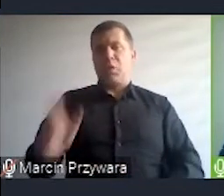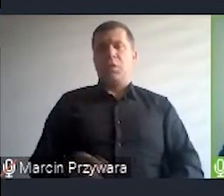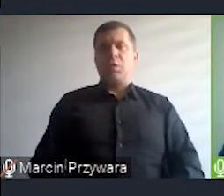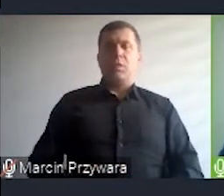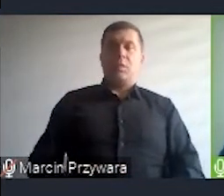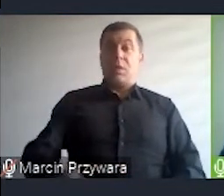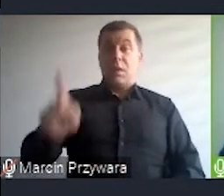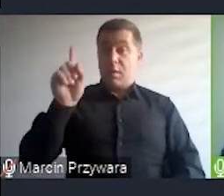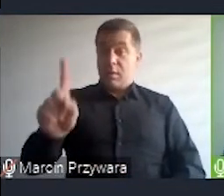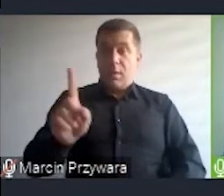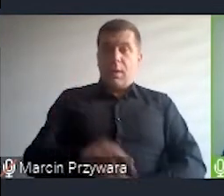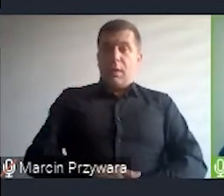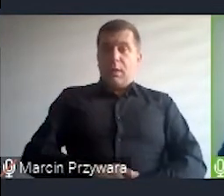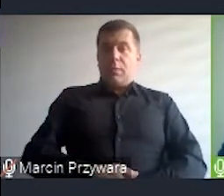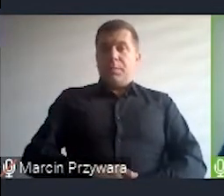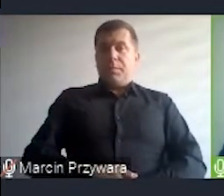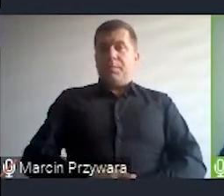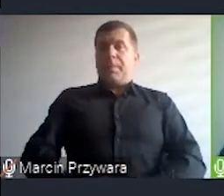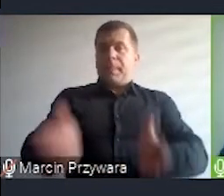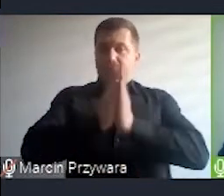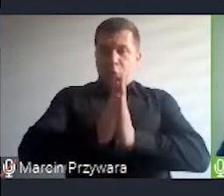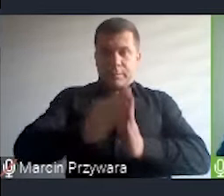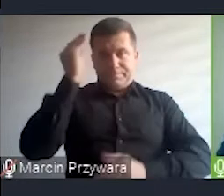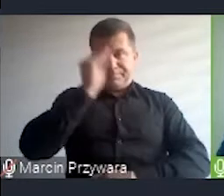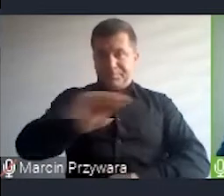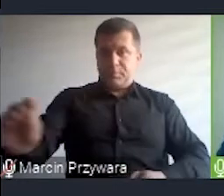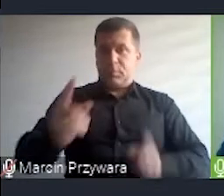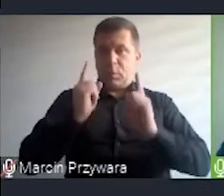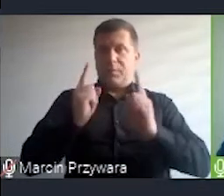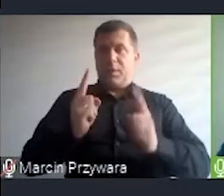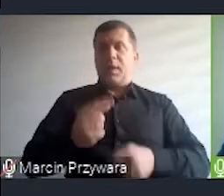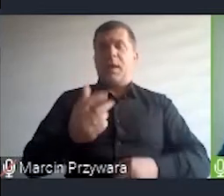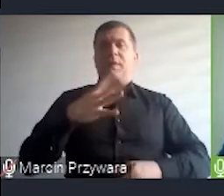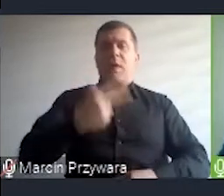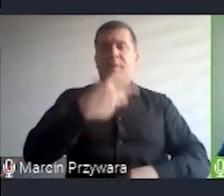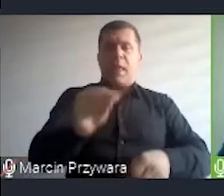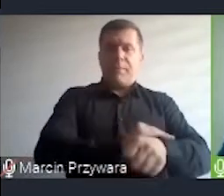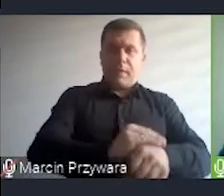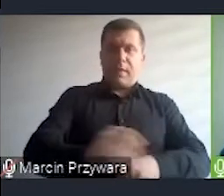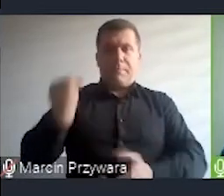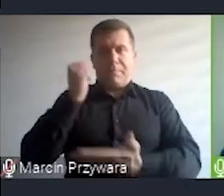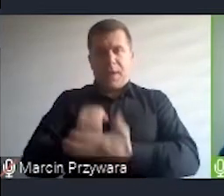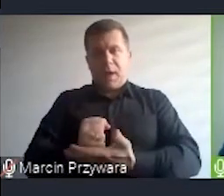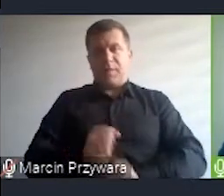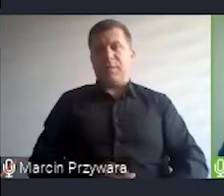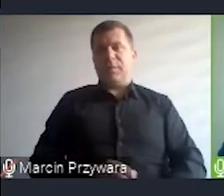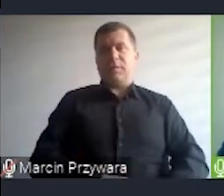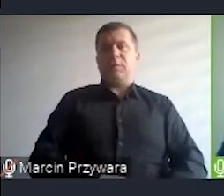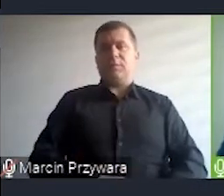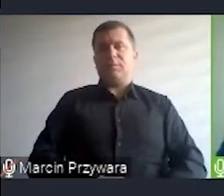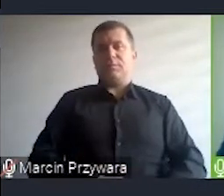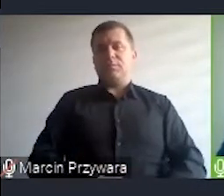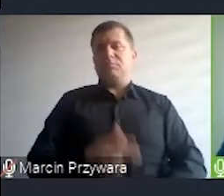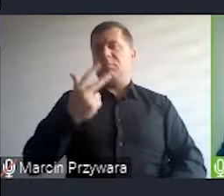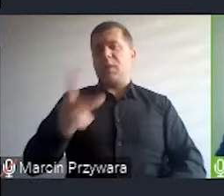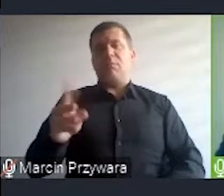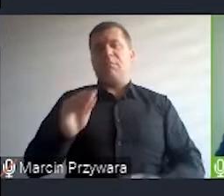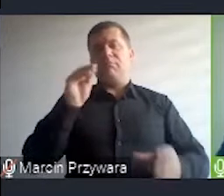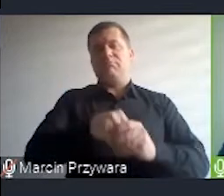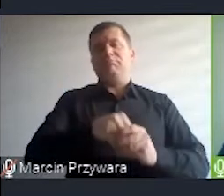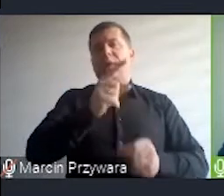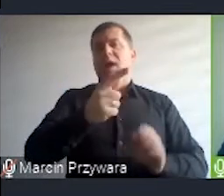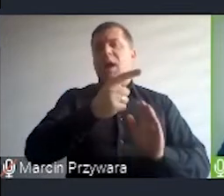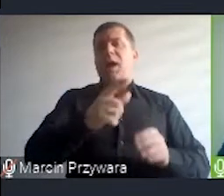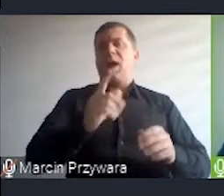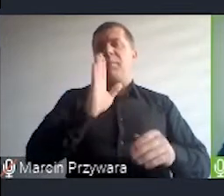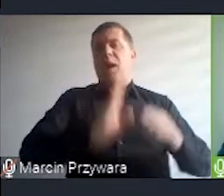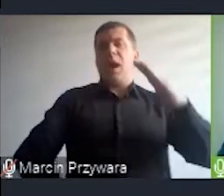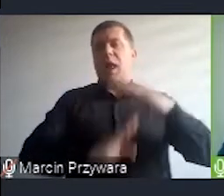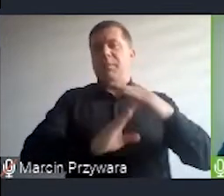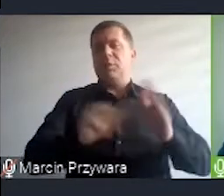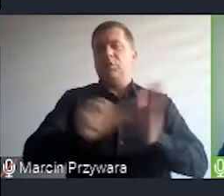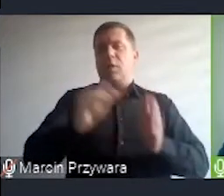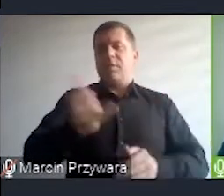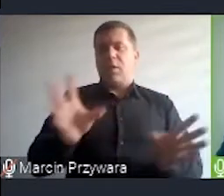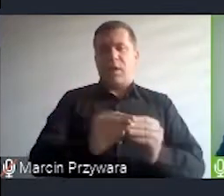ale proszę zwrócić uwagę, że te wartości niematerialne i prawne nie wchodzą w limit razem ze środkami trwałymi,